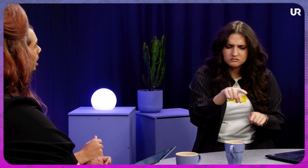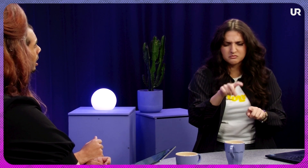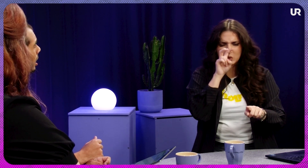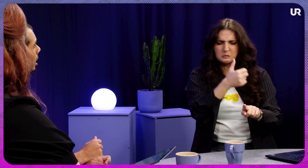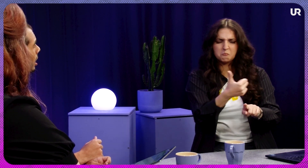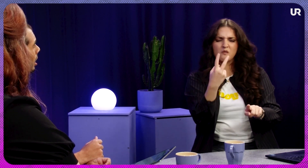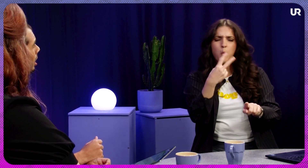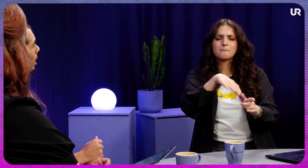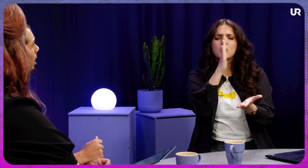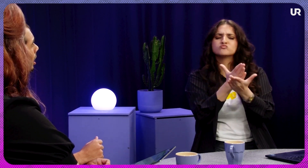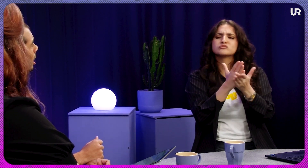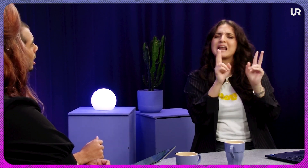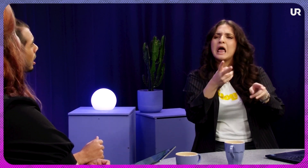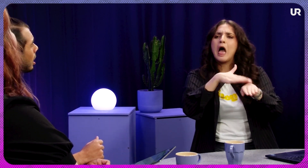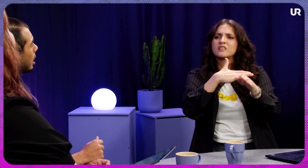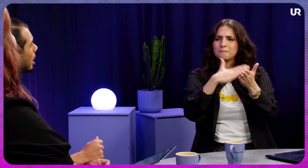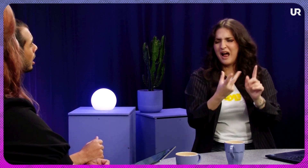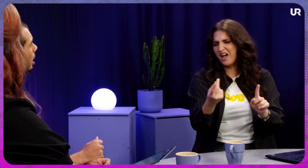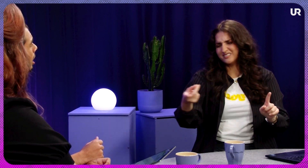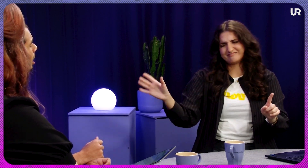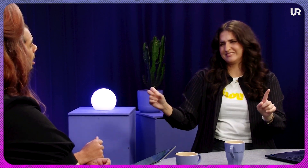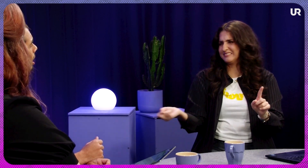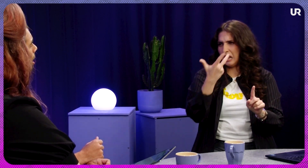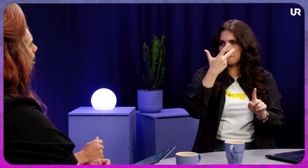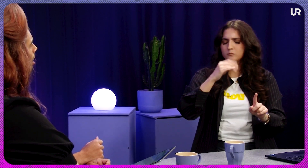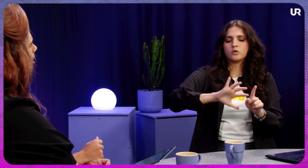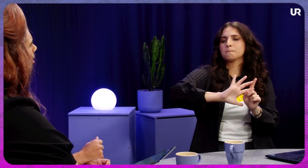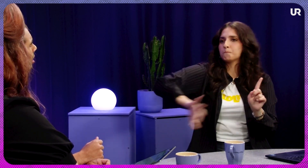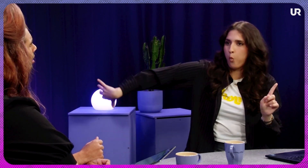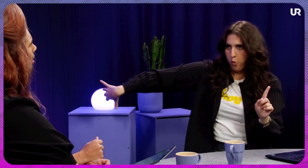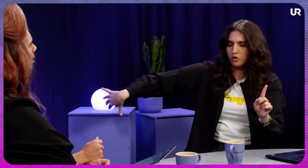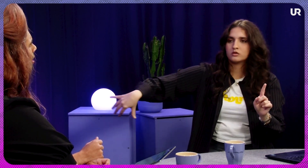AI-chefen granskar bilderna och ser att kanske bara två bilder liknar katter. De andra är skräp. Så de åker bort.